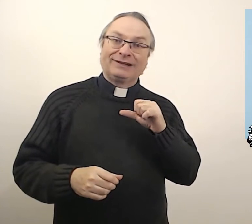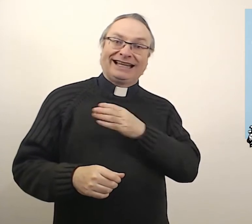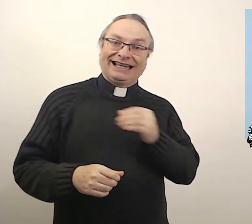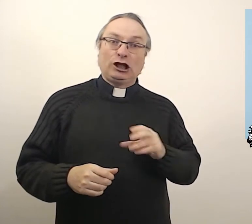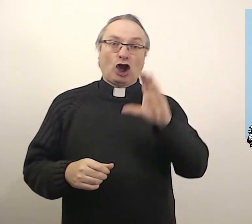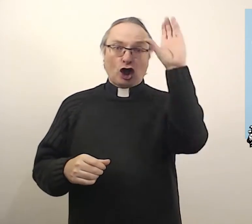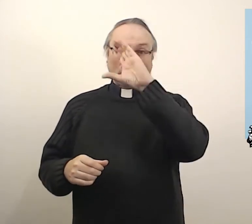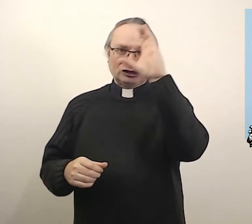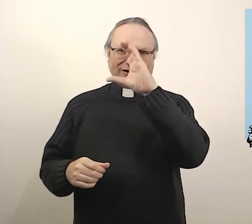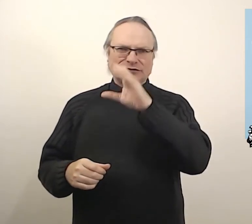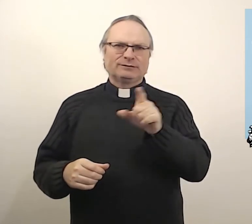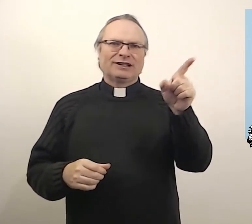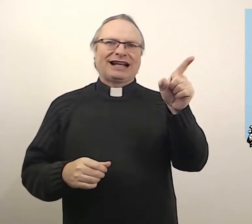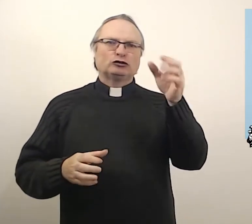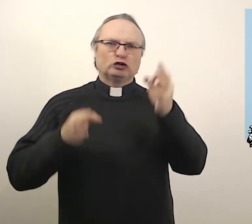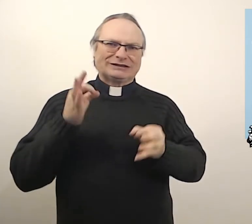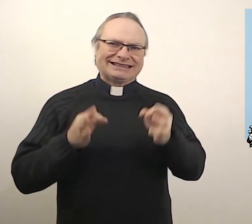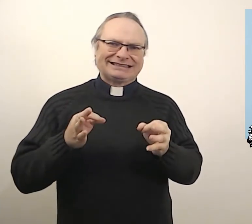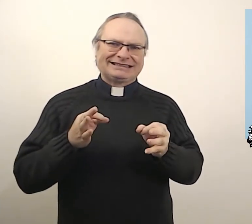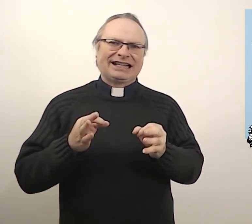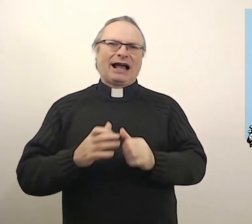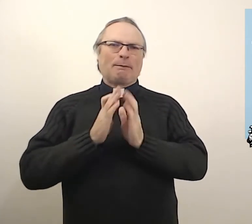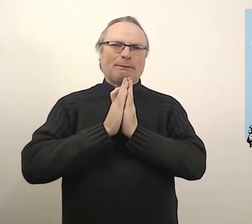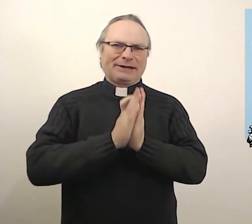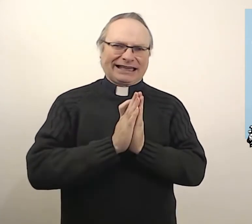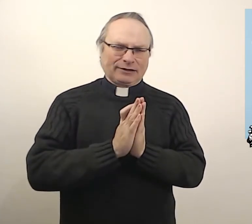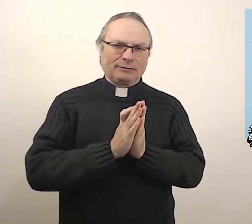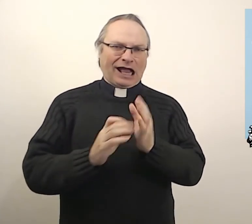et recherche la justice, la piété,